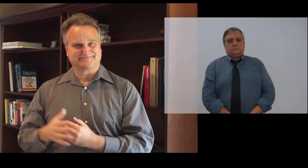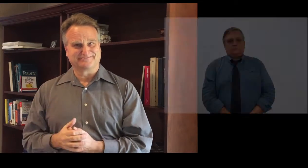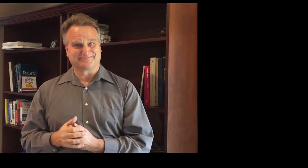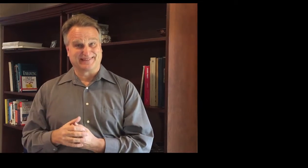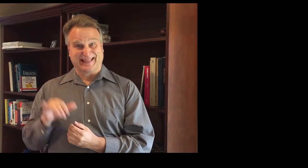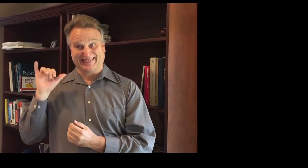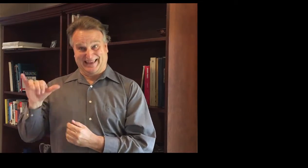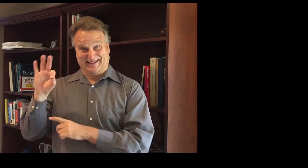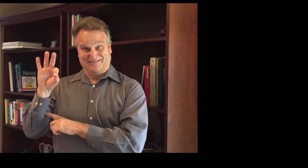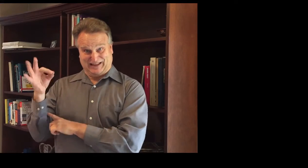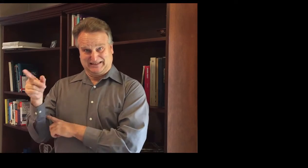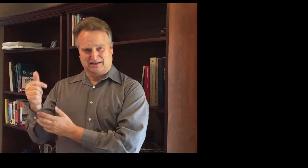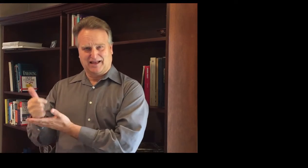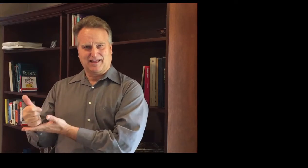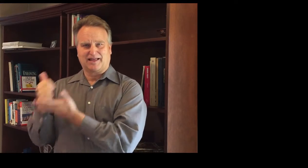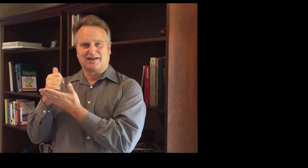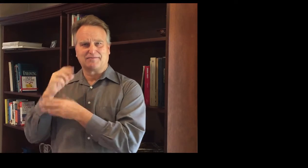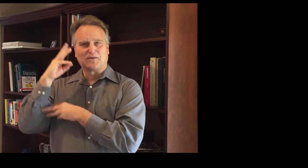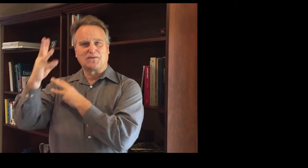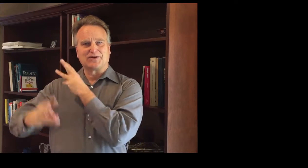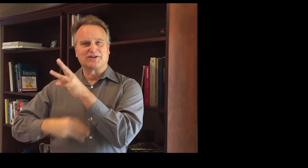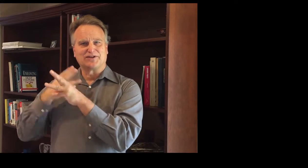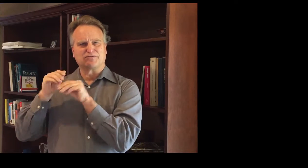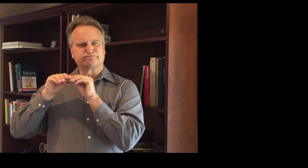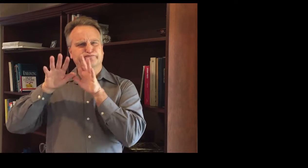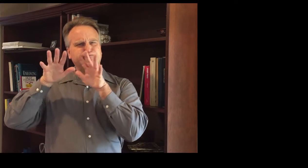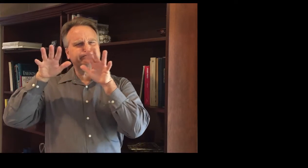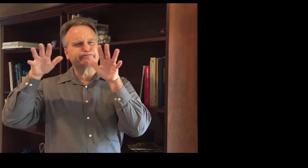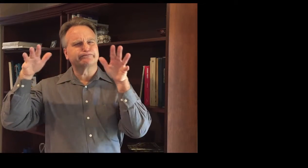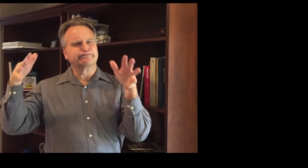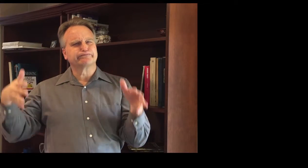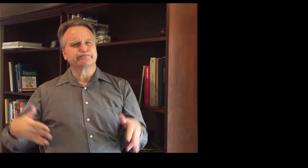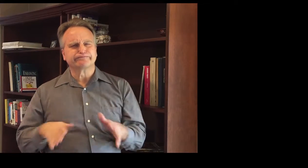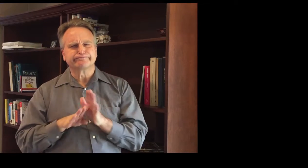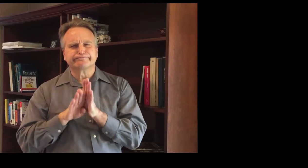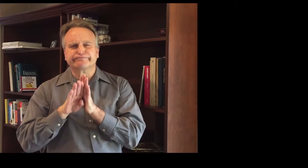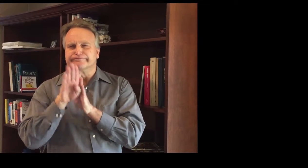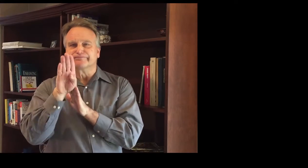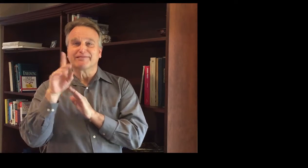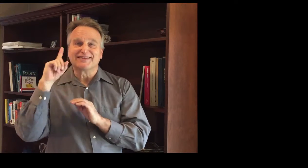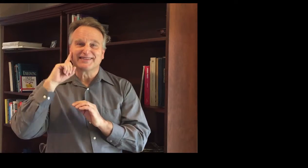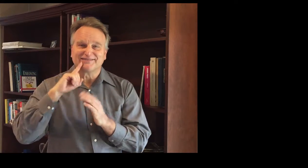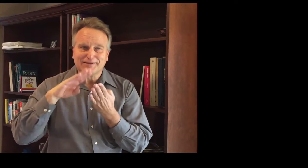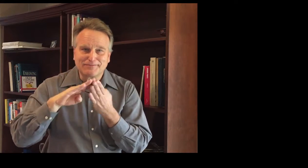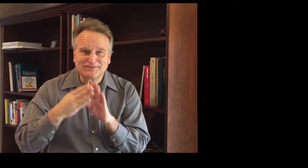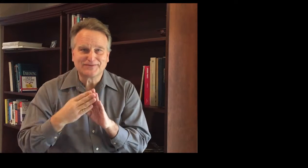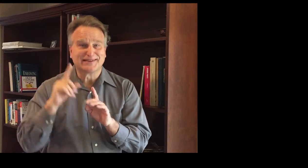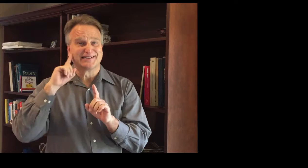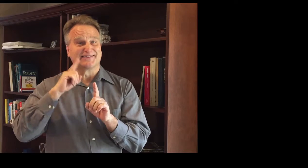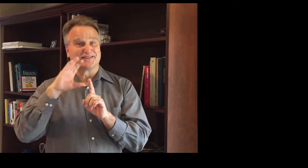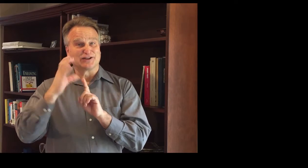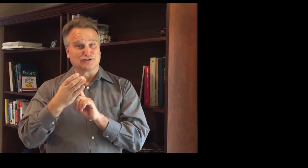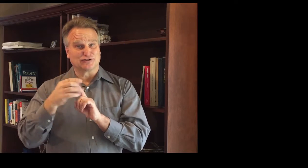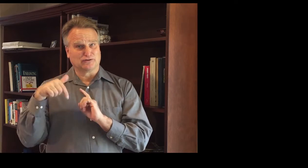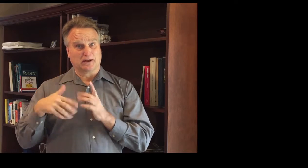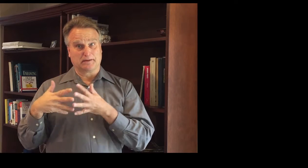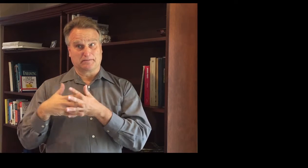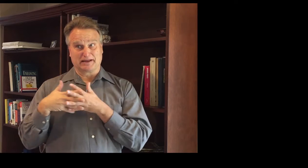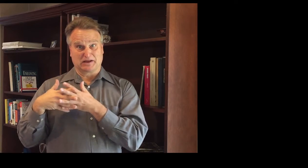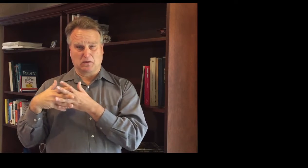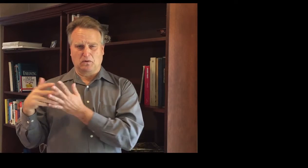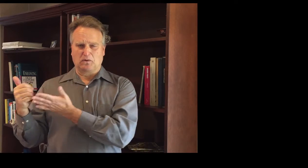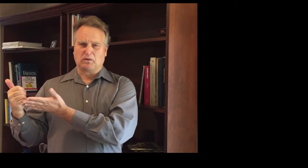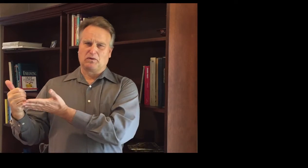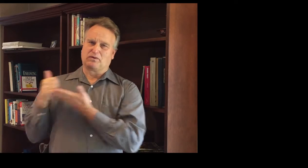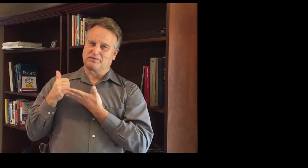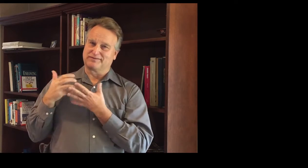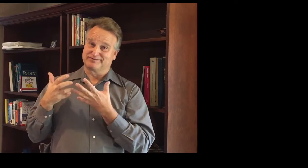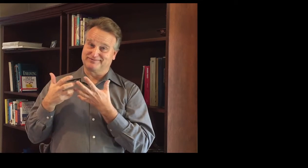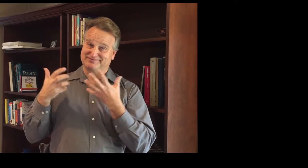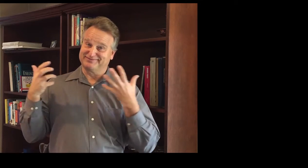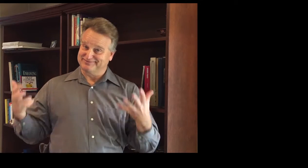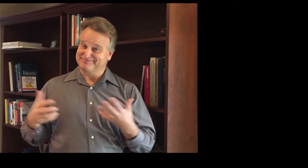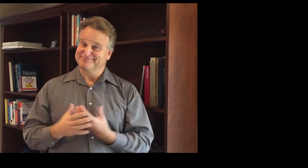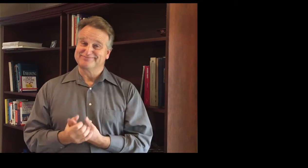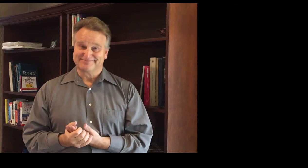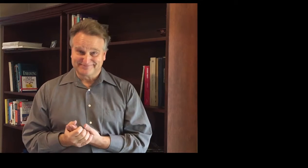Tout ceci a été très important dans le développement de la communauté sourde aux Etats-Unis.